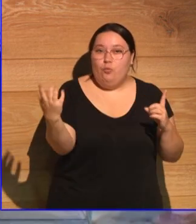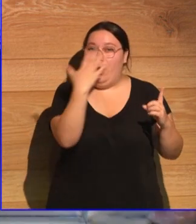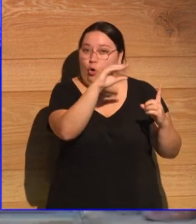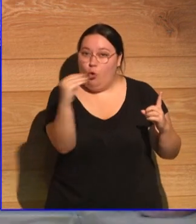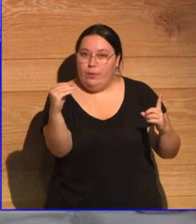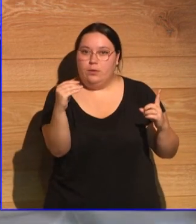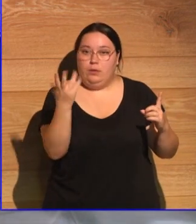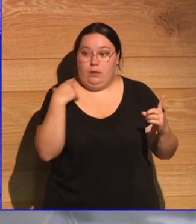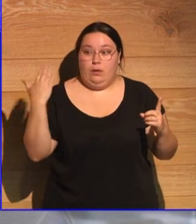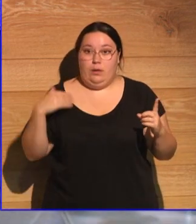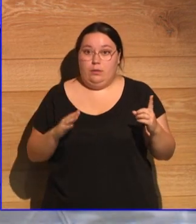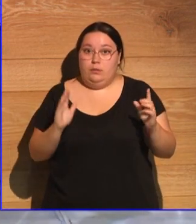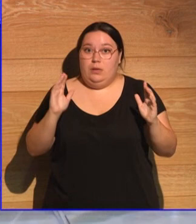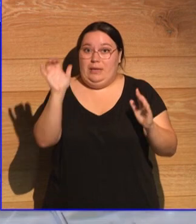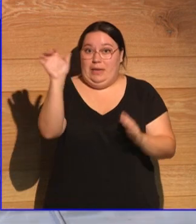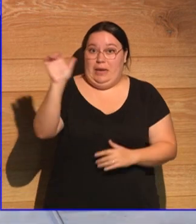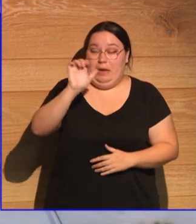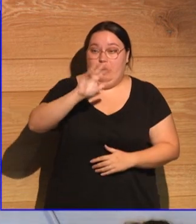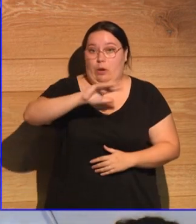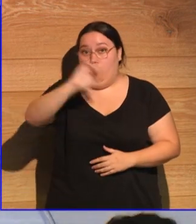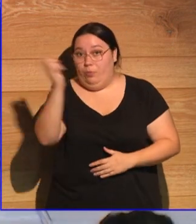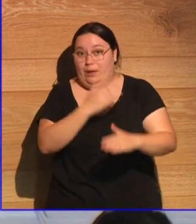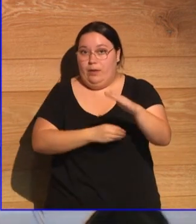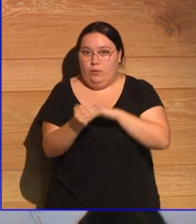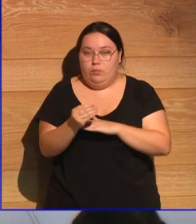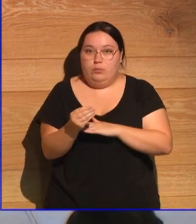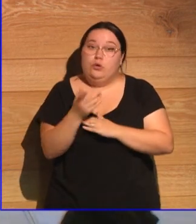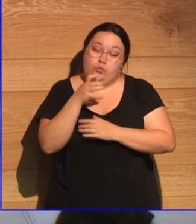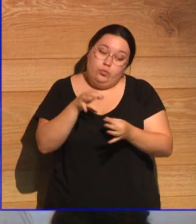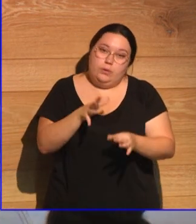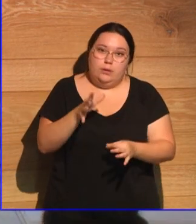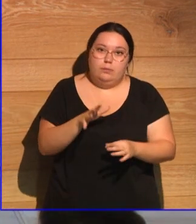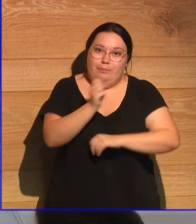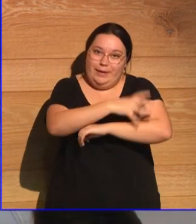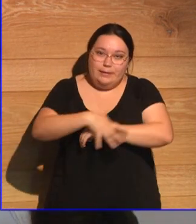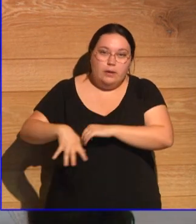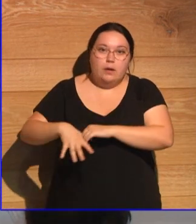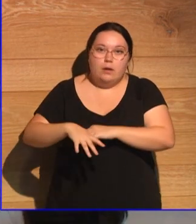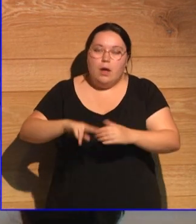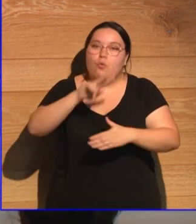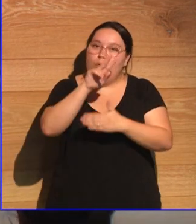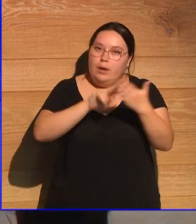que nació en ese Europa que ha tenido la suerte de nacer en esa Europa mediterránea, ha leído La Eneida.